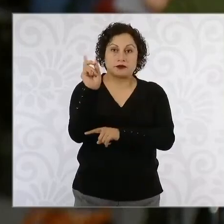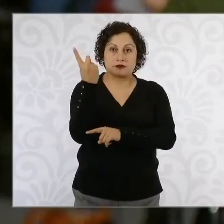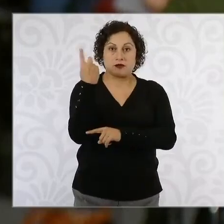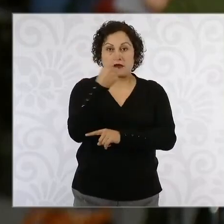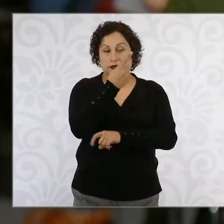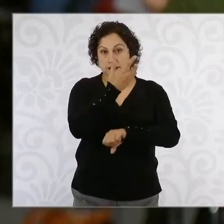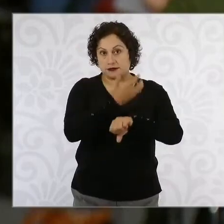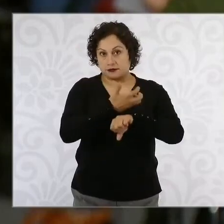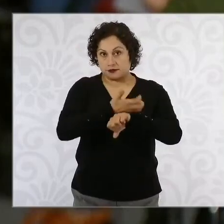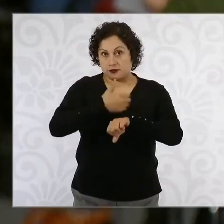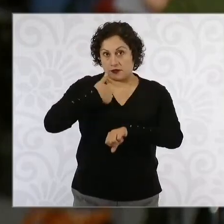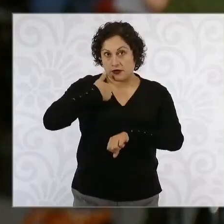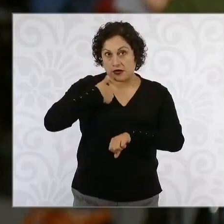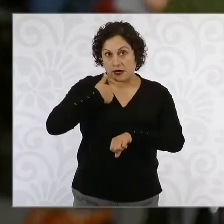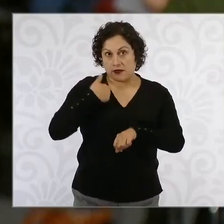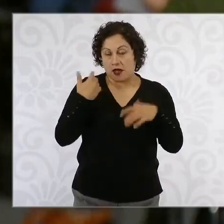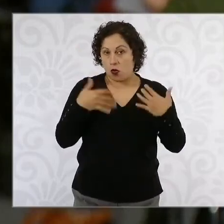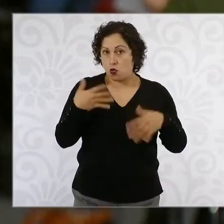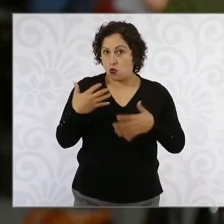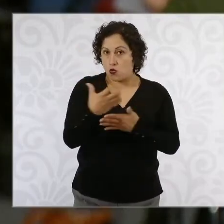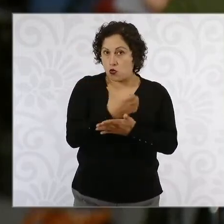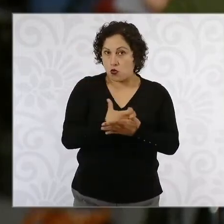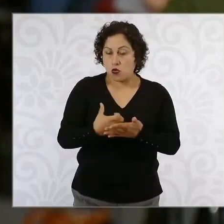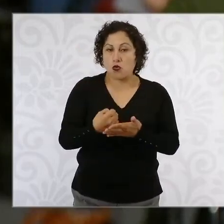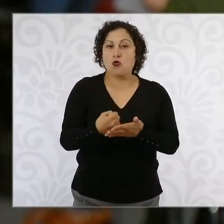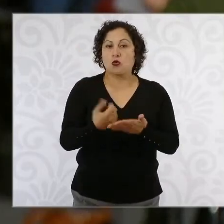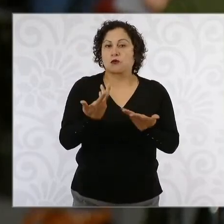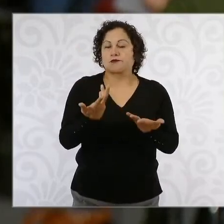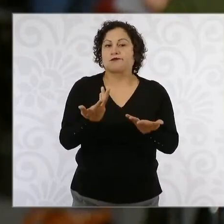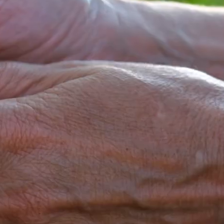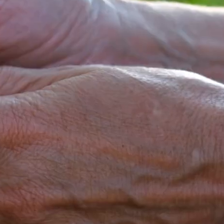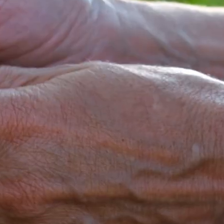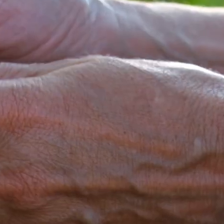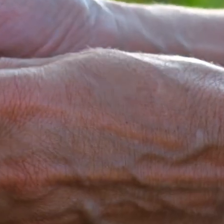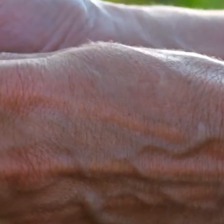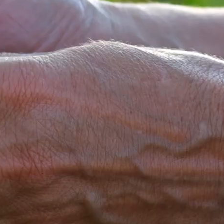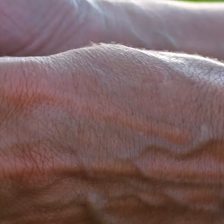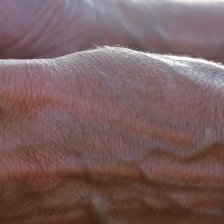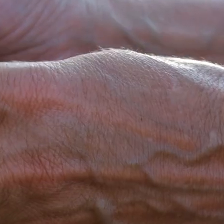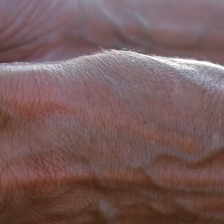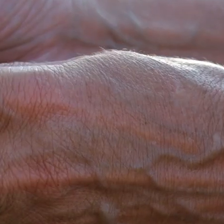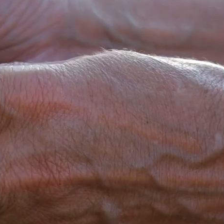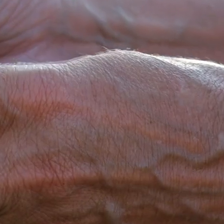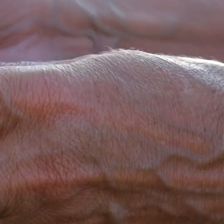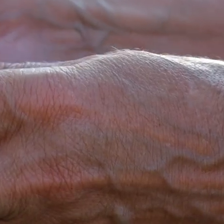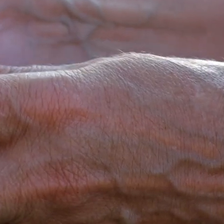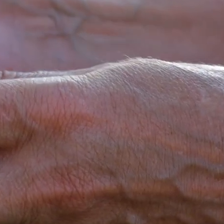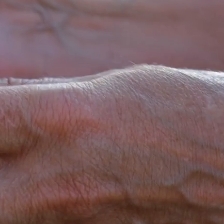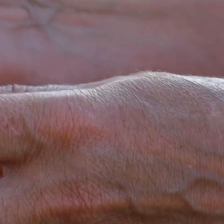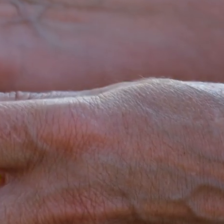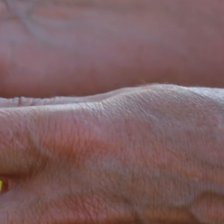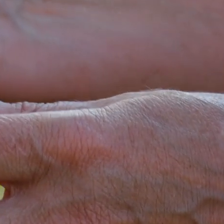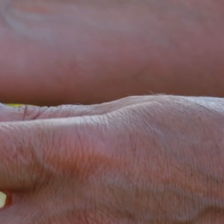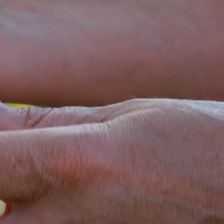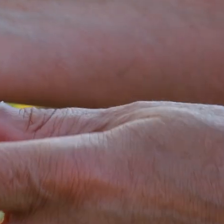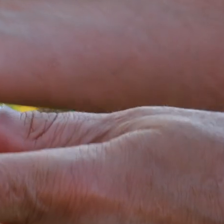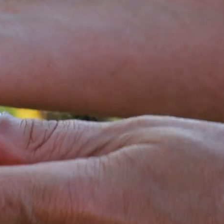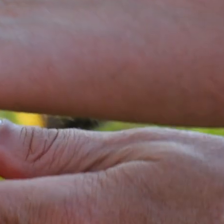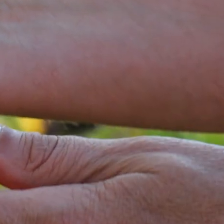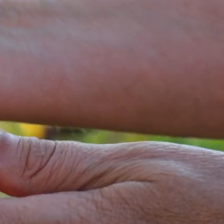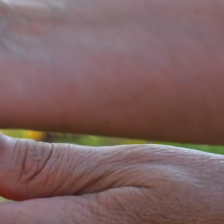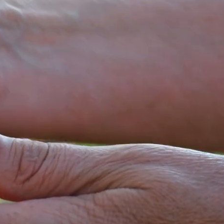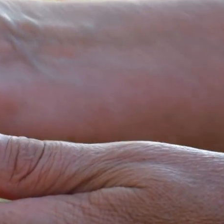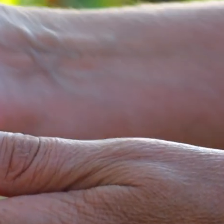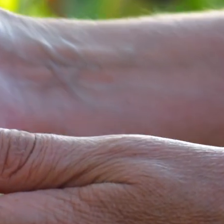negocio bastante jugoso y Bueno usted ha dicho que en febrero se van se intentarán el congreso